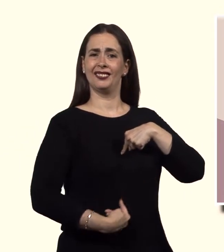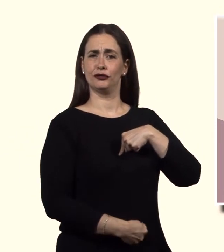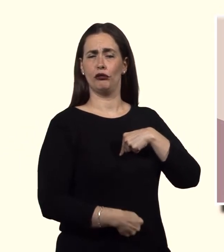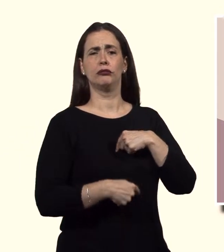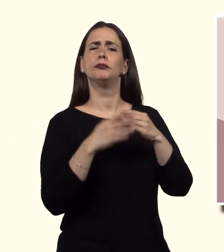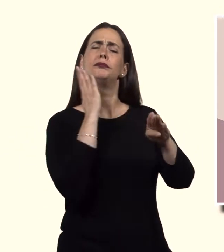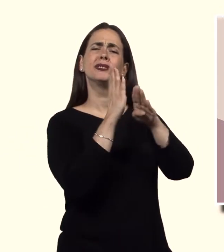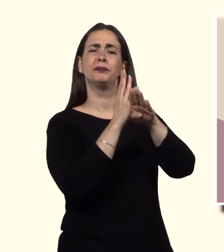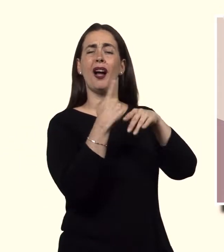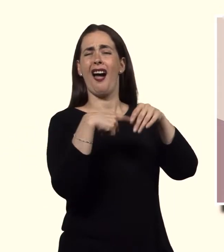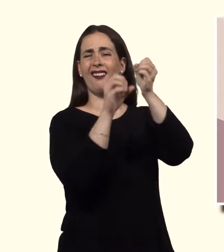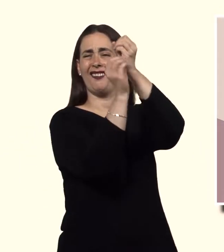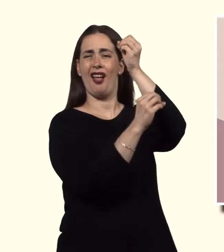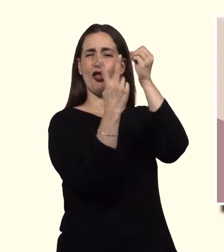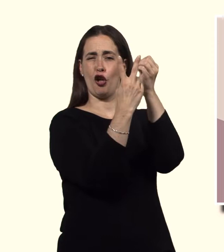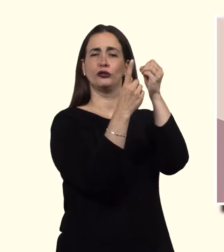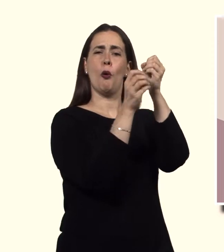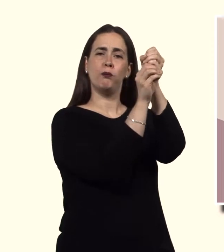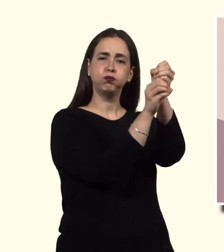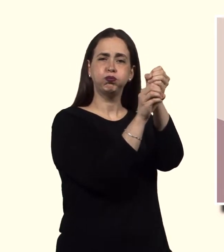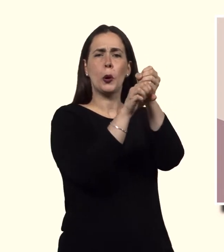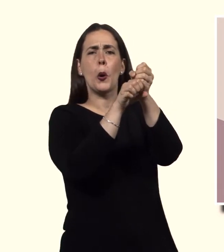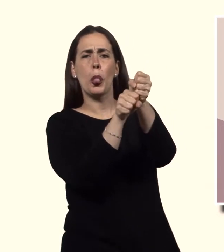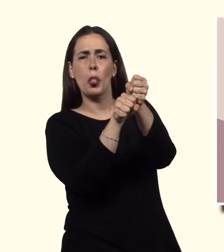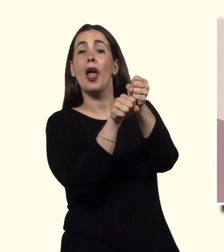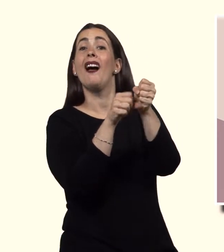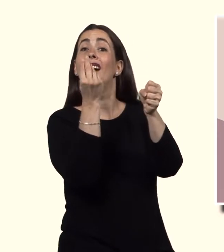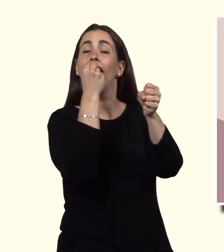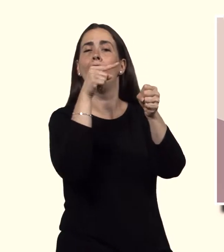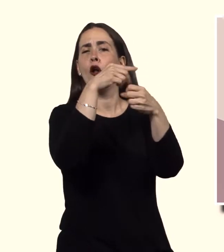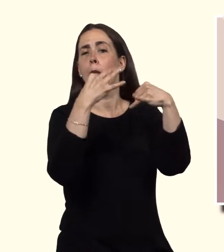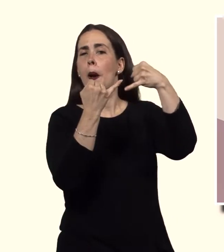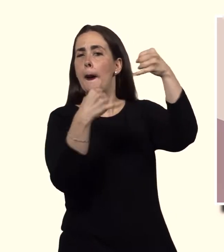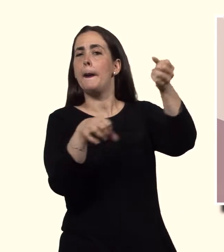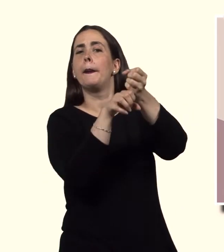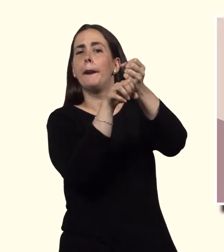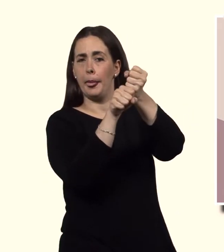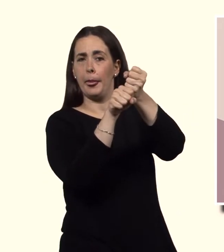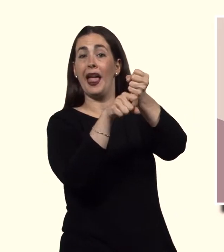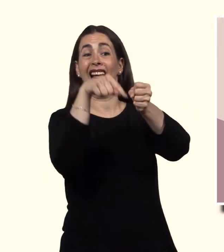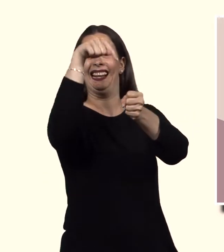Majoritàriament la digestió es fa a l’intestí prim, on els nutrients es descomponen en molècules